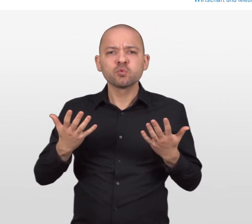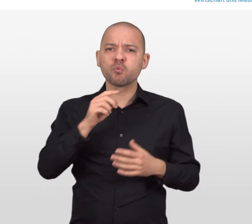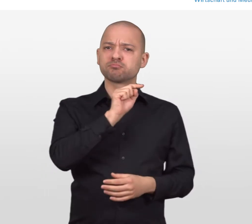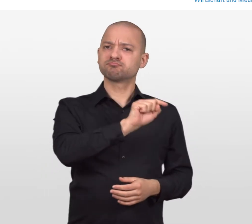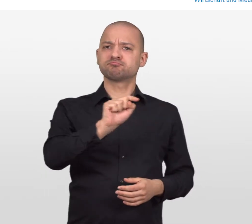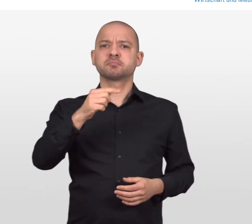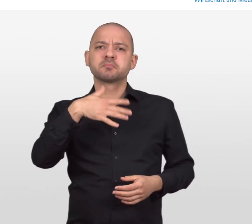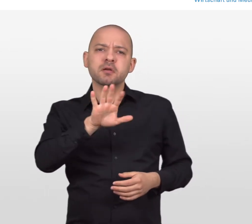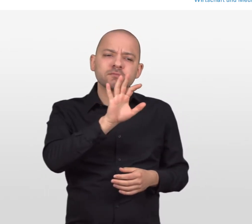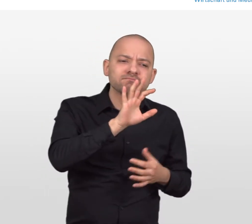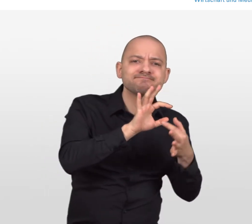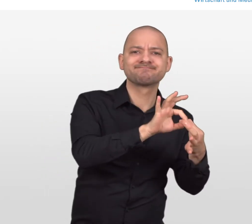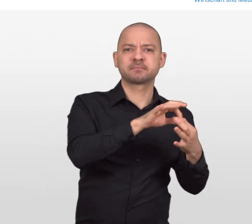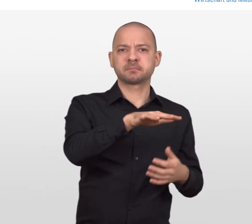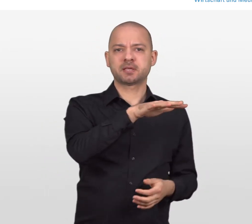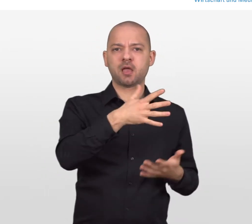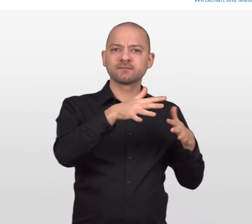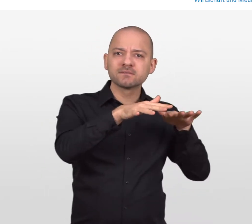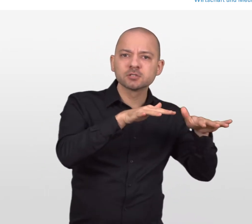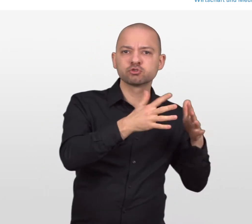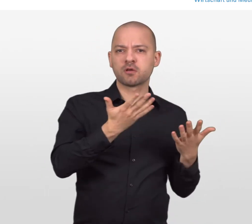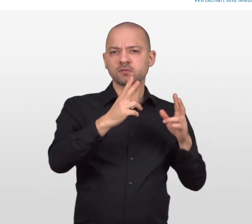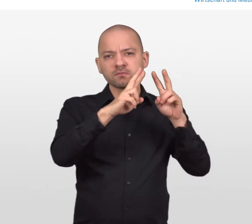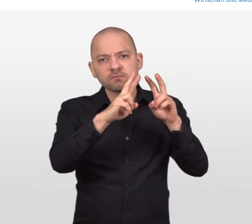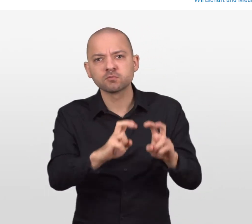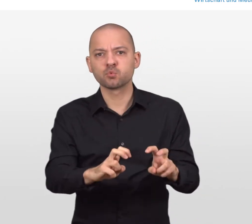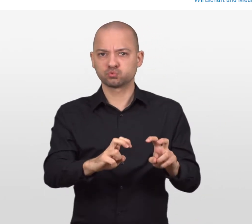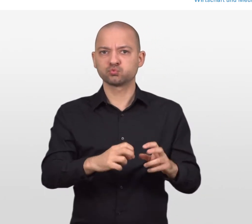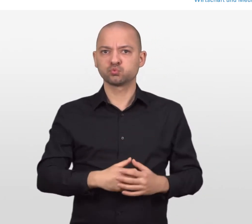Jeder davon steht für einen Bereich der Wirtschaft und Forschung.